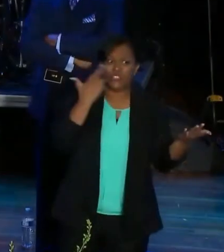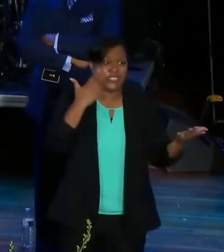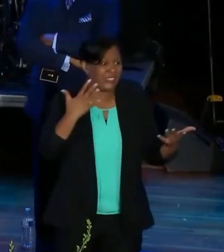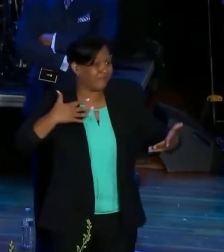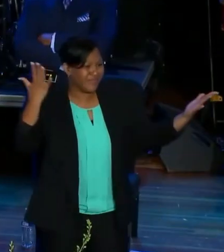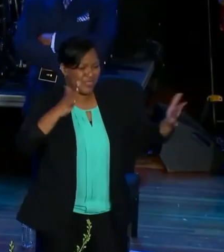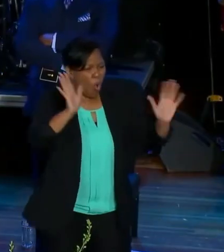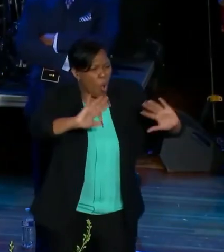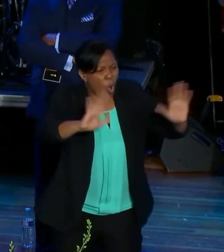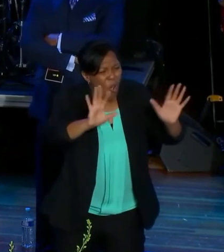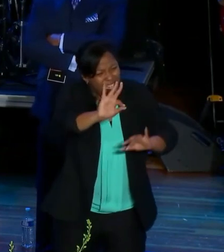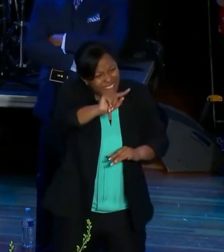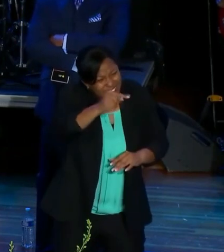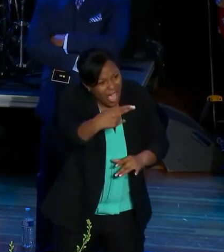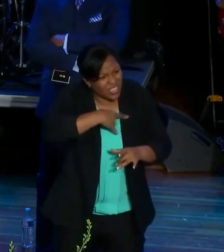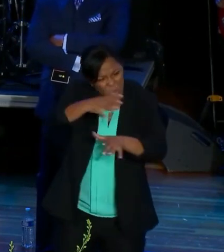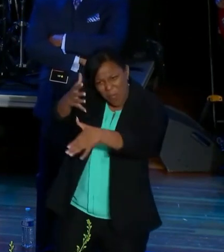Genom att förtrösta på Hans heliga ord.